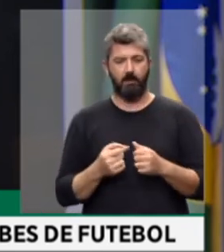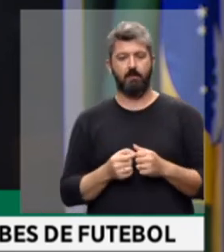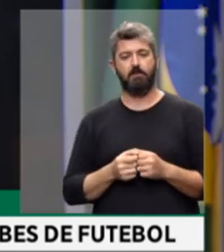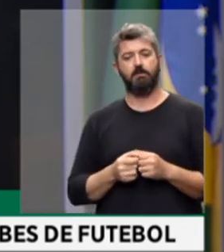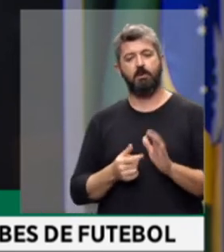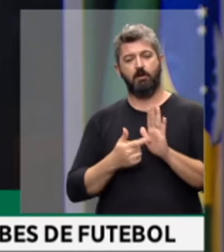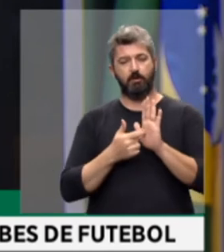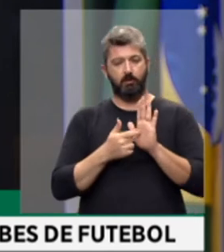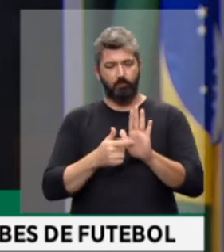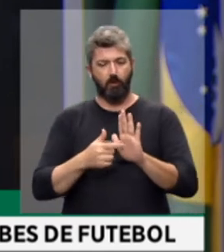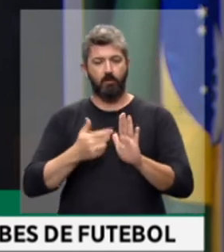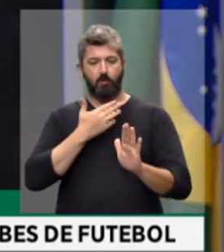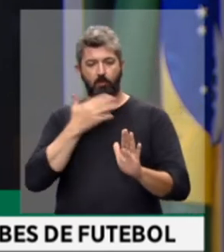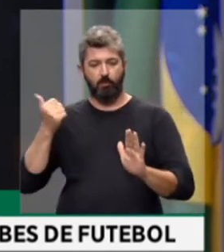PERGUNTAVA, ELE ORIENTAVA VÁRIOS VI NESSA CASA, EM